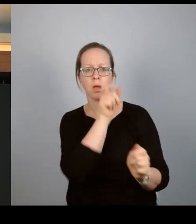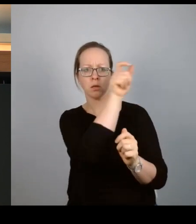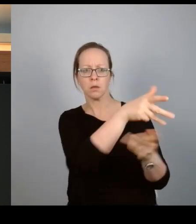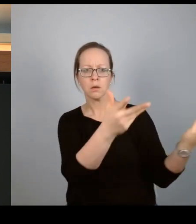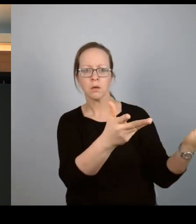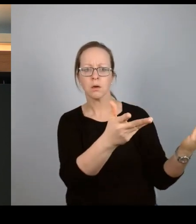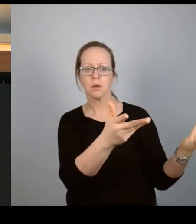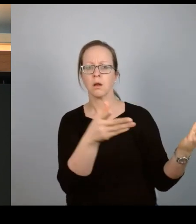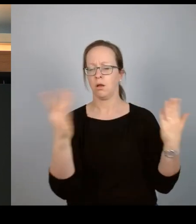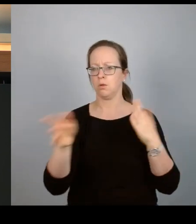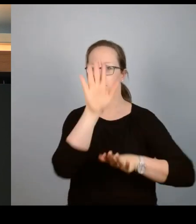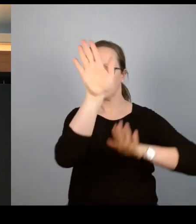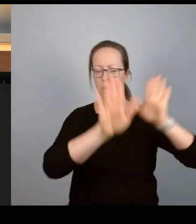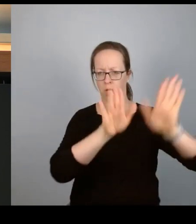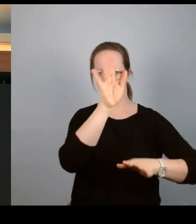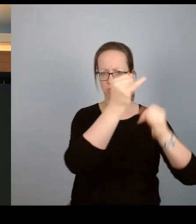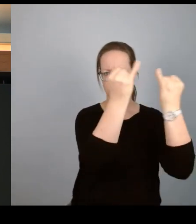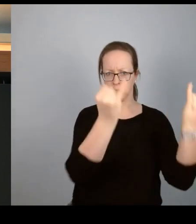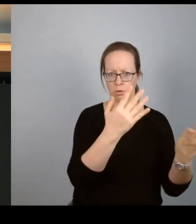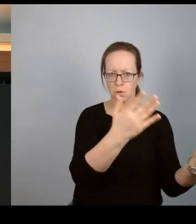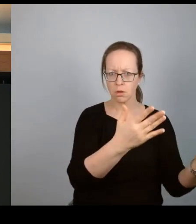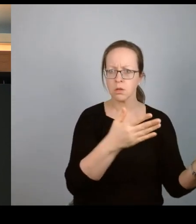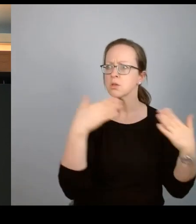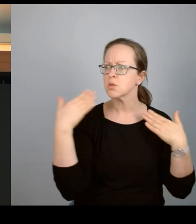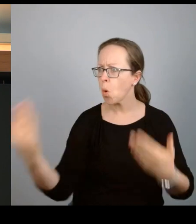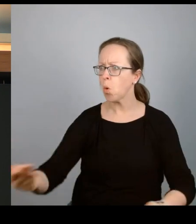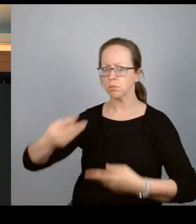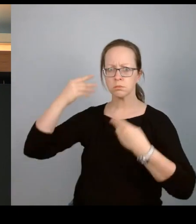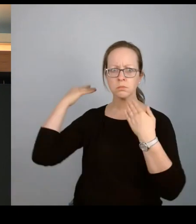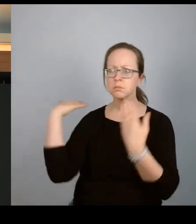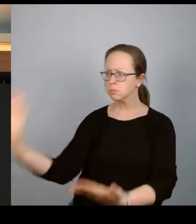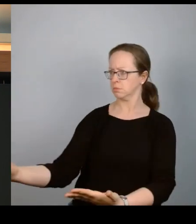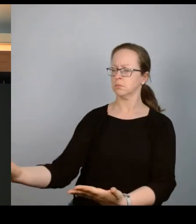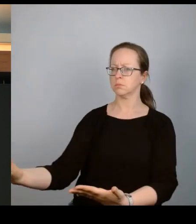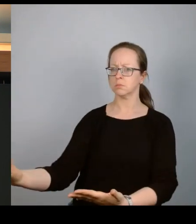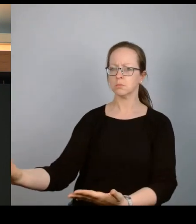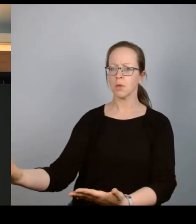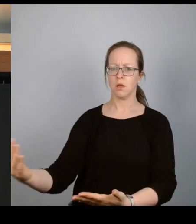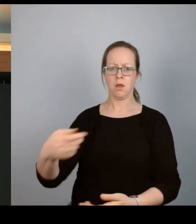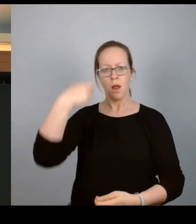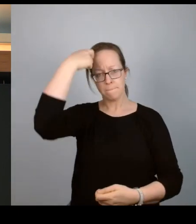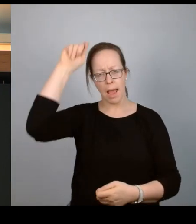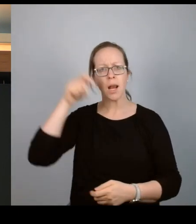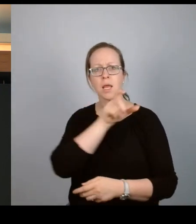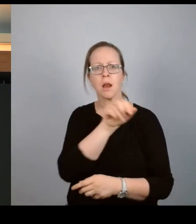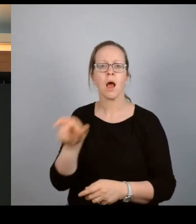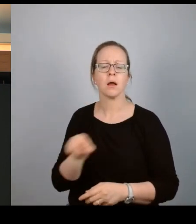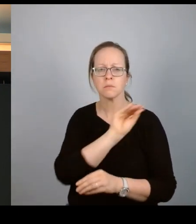die Leute aus diesem Parlament heraus dieses Parlament eigentlich im Kern und alle anderen Parlamente abschaffen wollen. (Beifall)